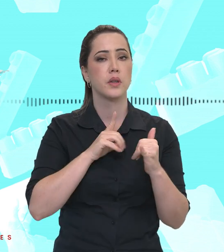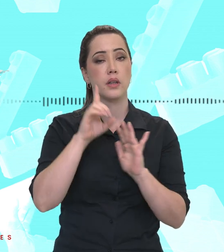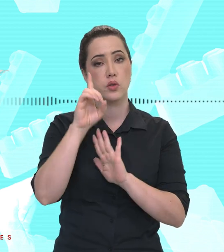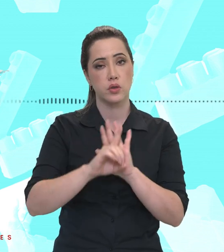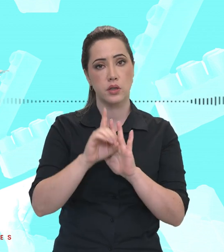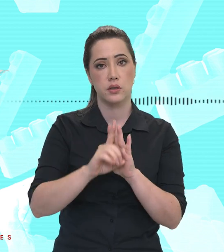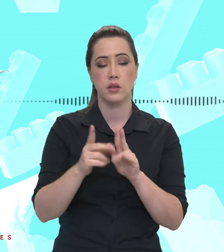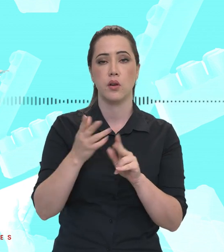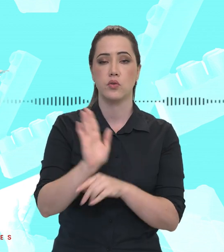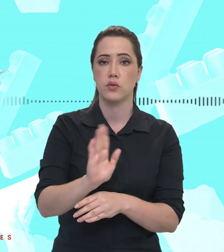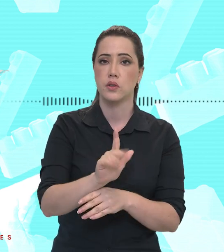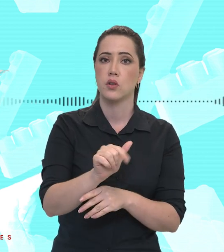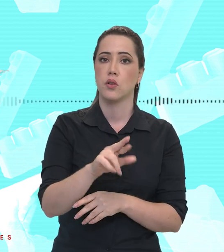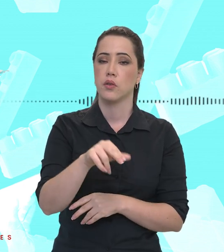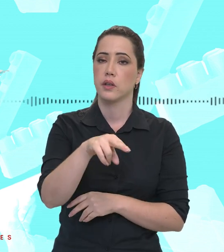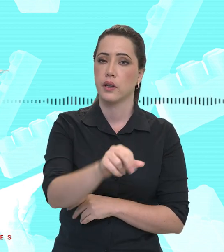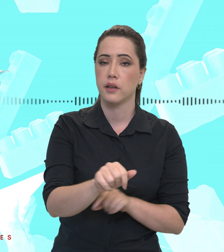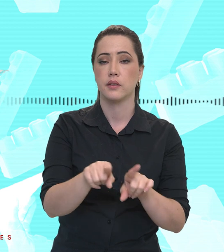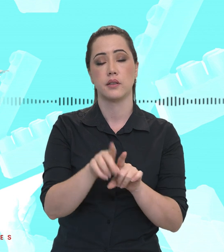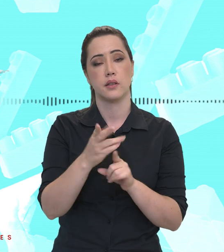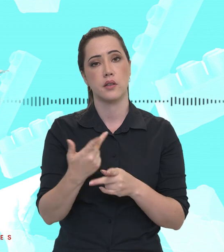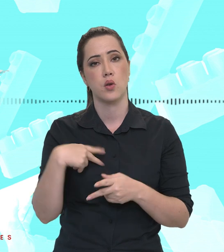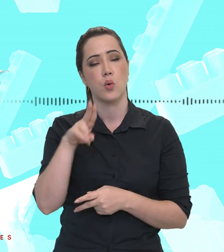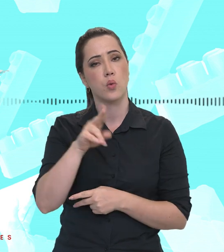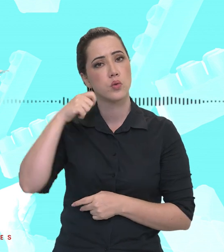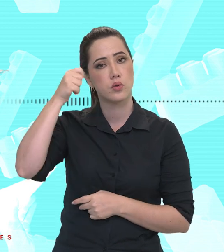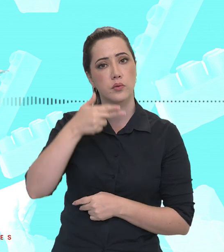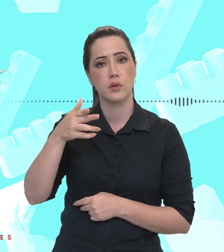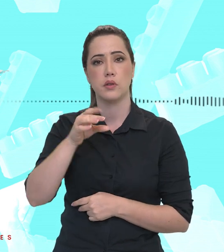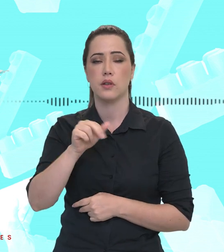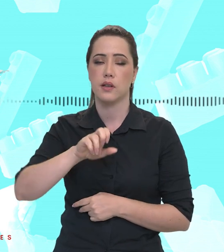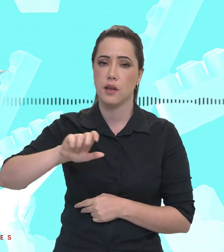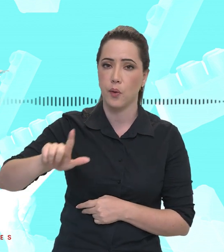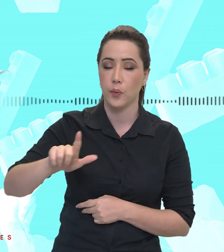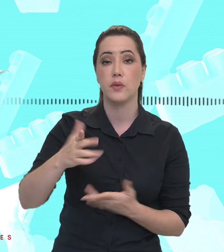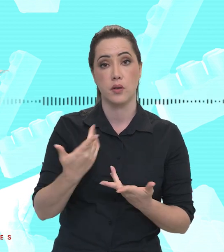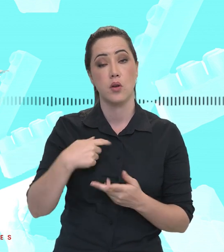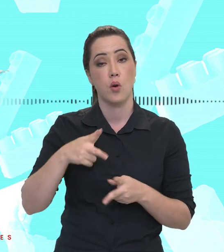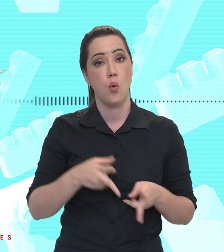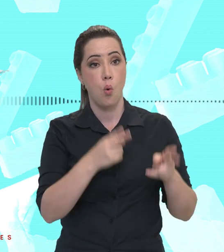Youtube tem direção de vídeo de Lorena Veras e captação de imagens de Daniel Hiroshi.